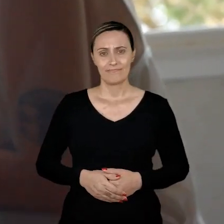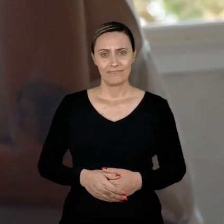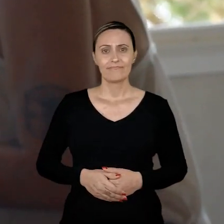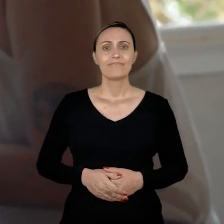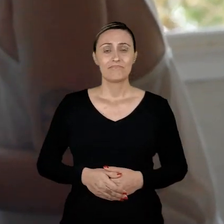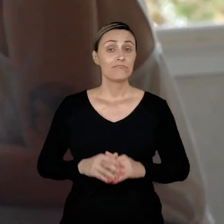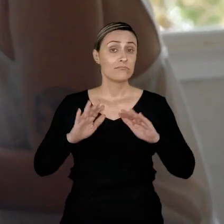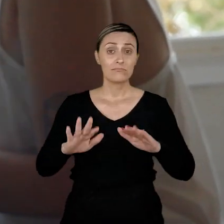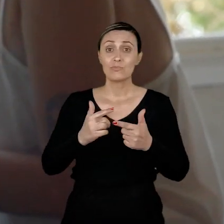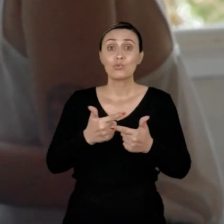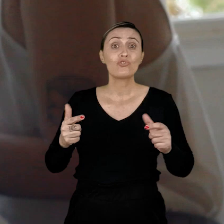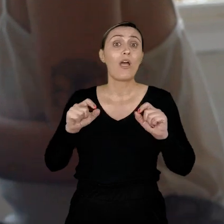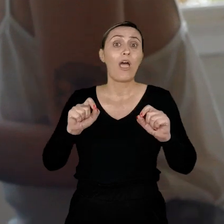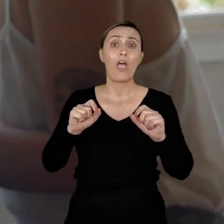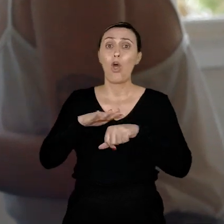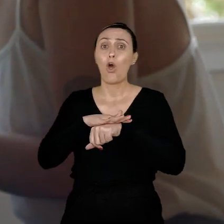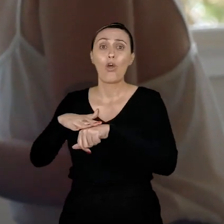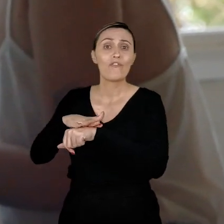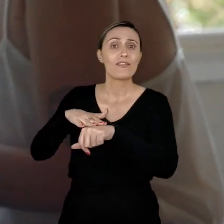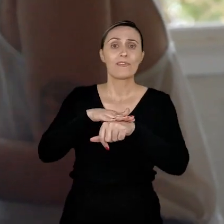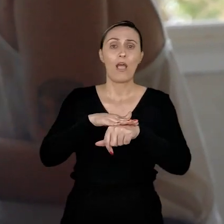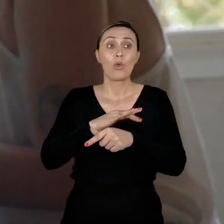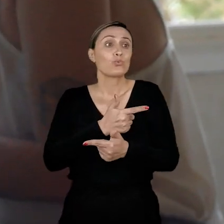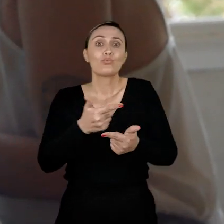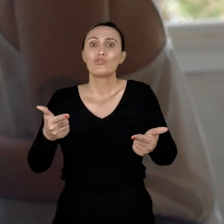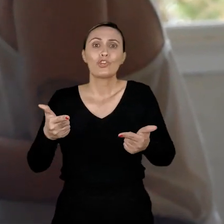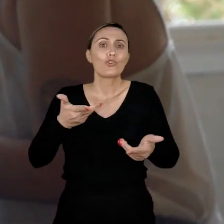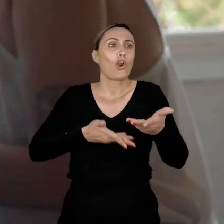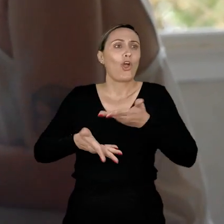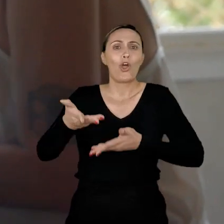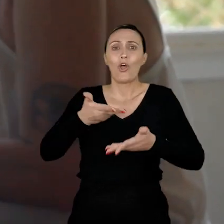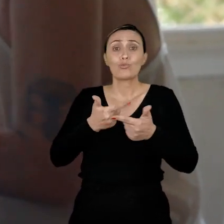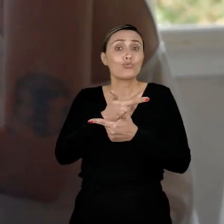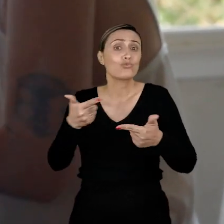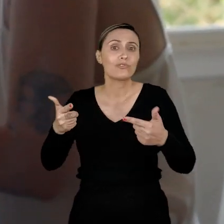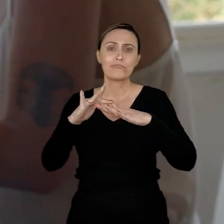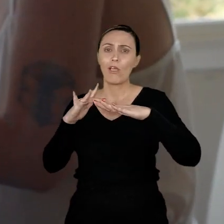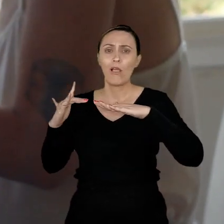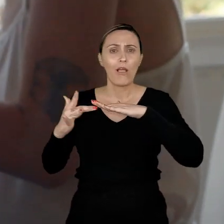Eu não tinha com quem falar, não conhecia meus pares, não existiam redes sociais e nem WhatsApp.